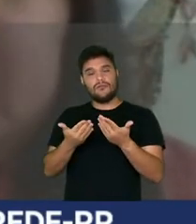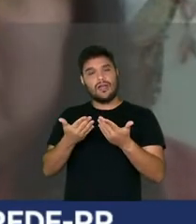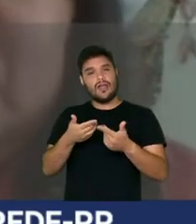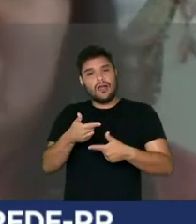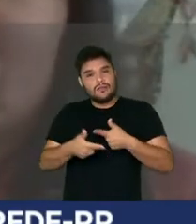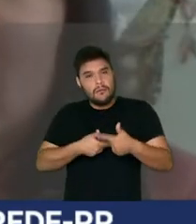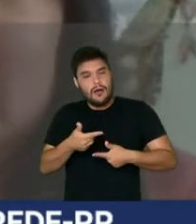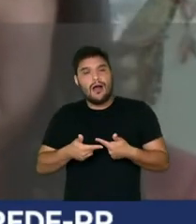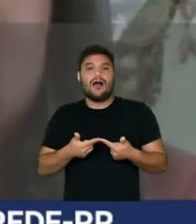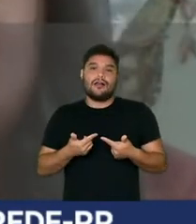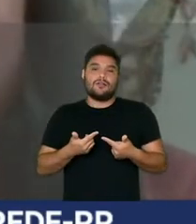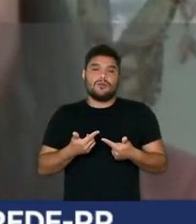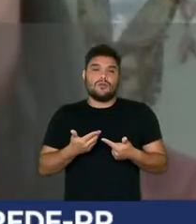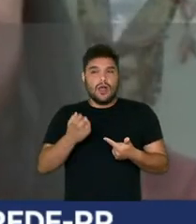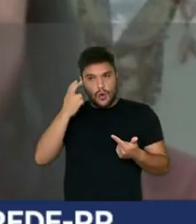SENTIDO DE ESTIMULAR BEM O DESENVOLVER AS AÇÕES E AS